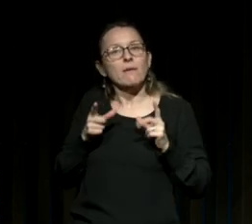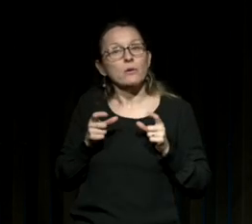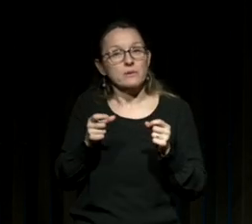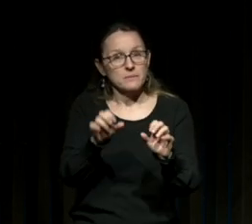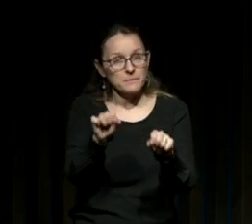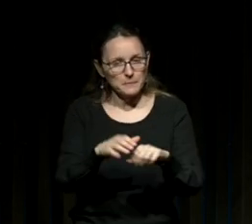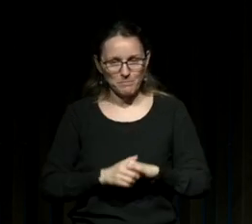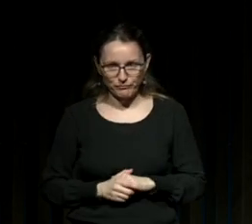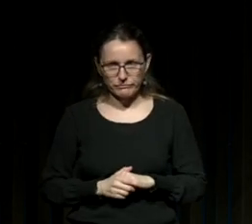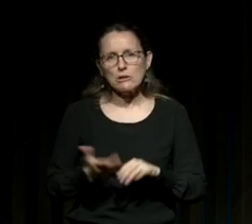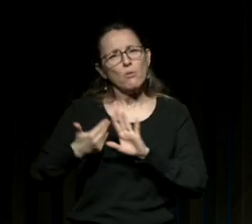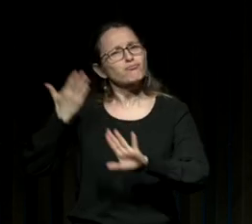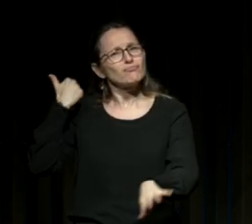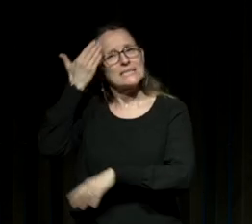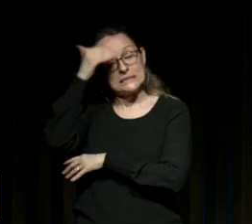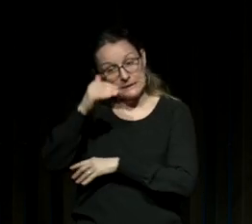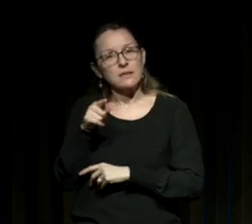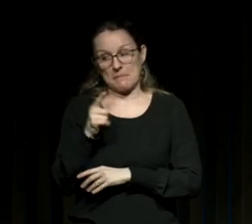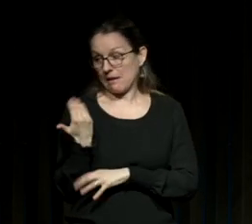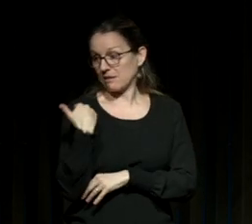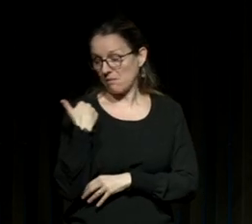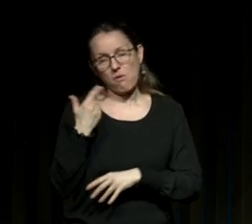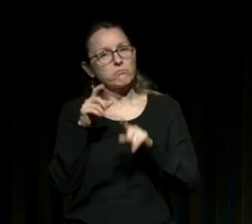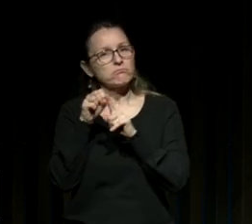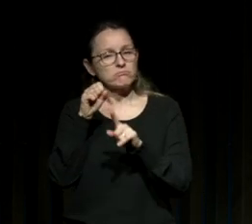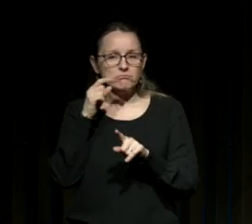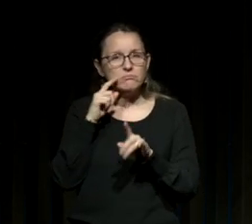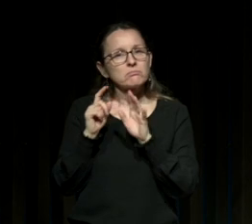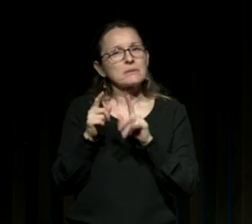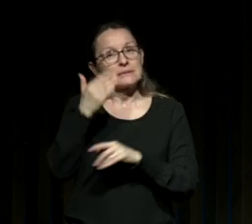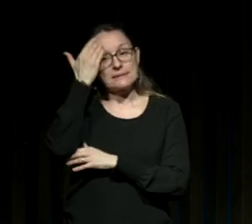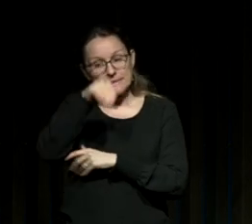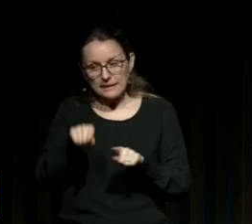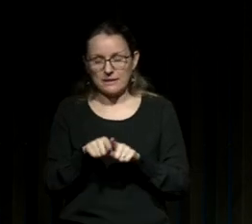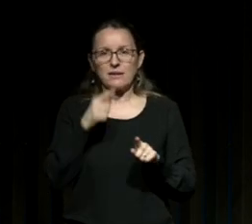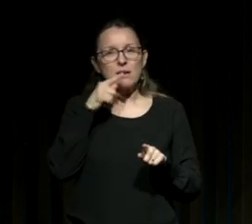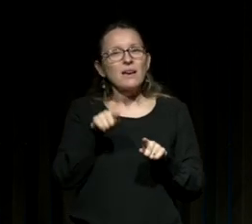sait depuis plus récemment qui a d'autres cancers non hormonaux dépendants pour lesquels l'obésité